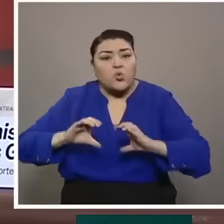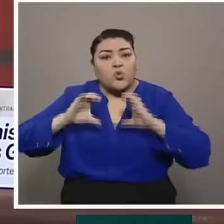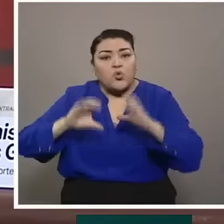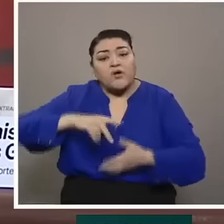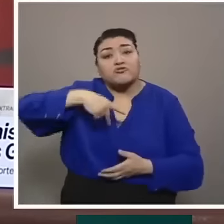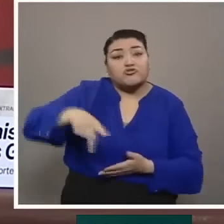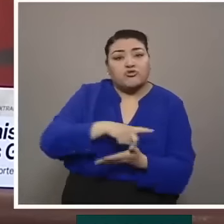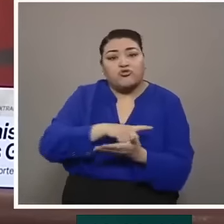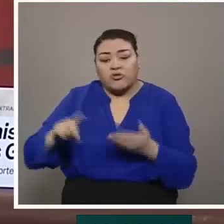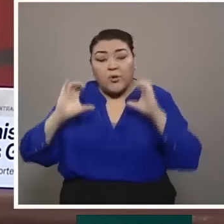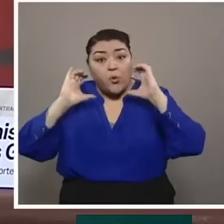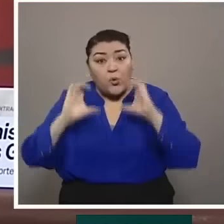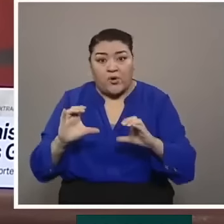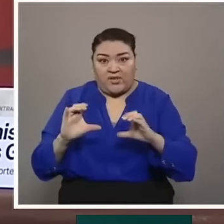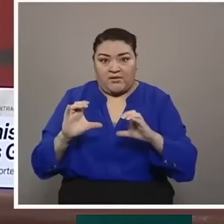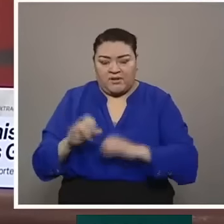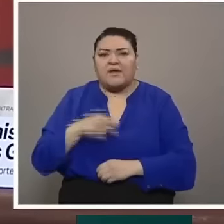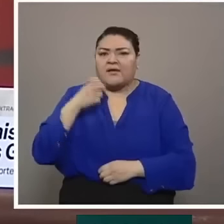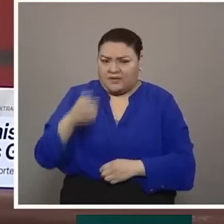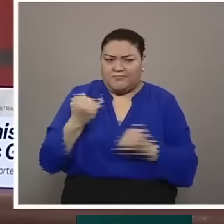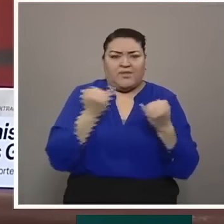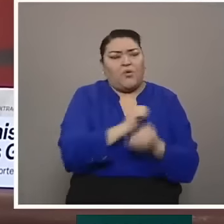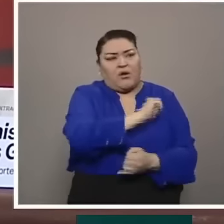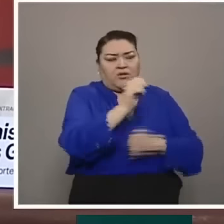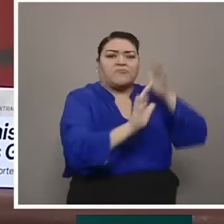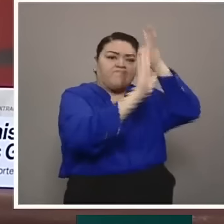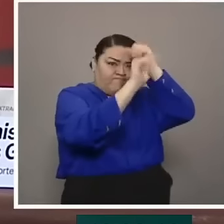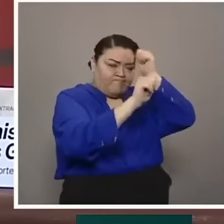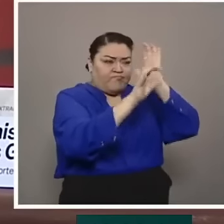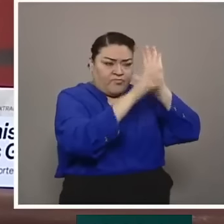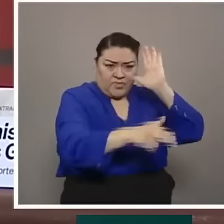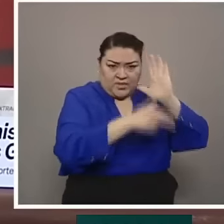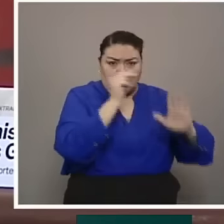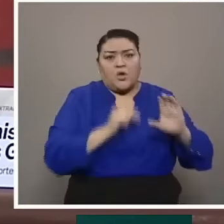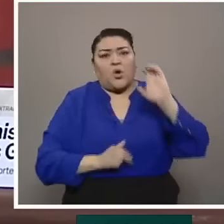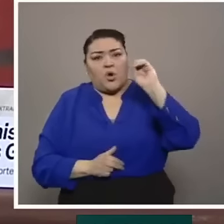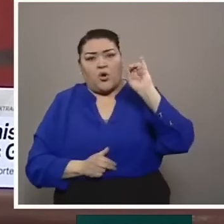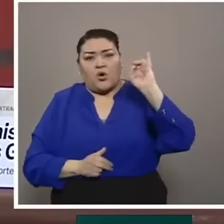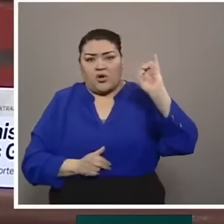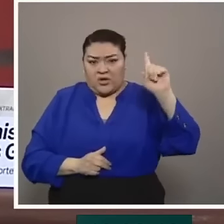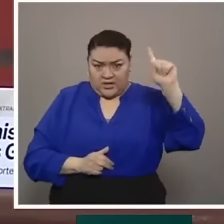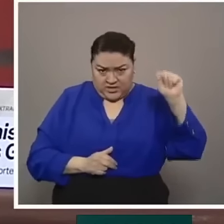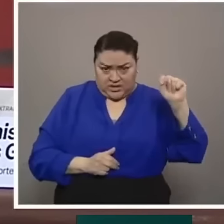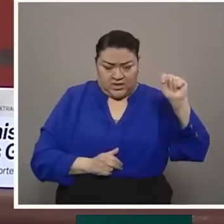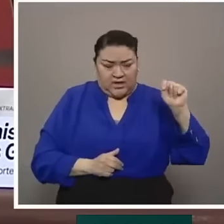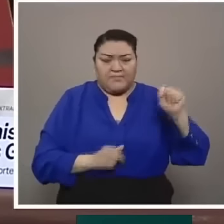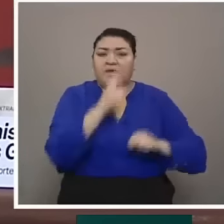El convenio también 169 de la Organización Internacional del Trabajo confirma que el